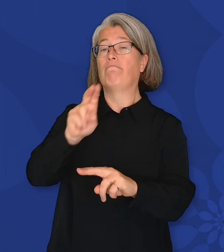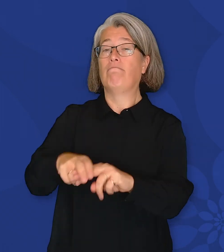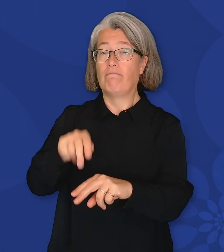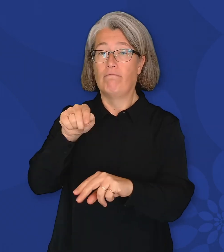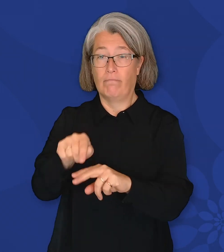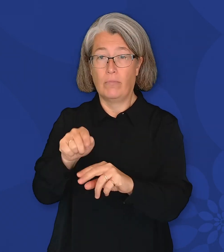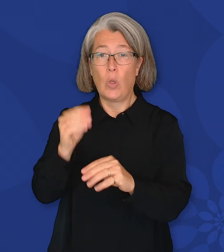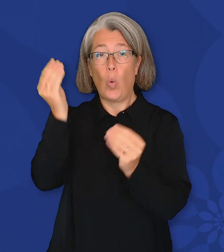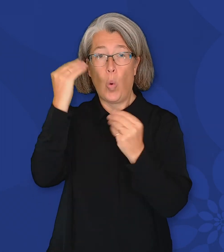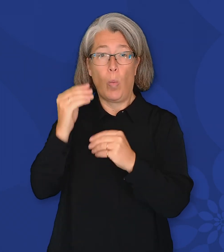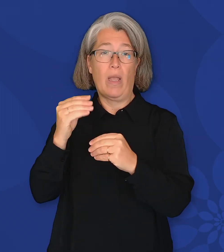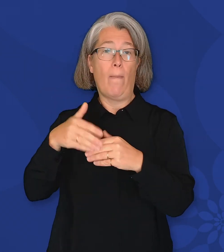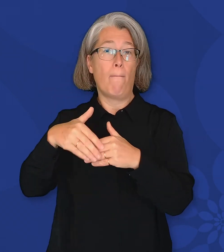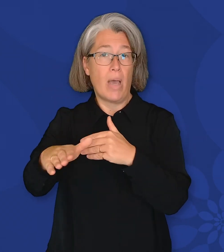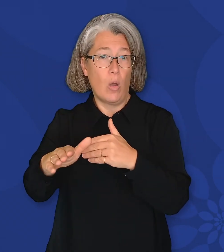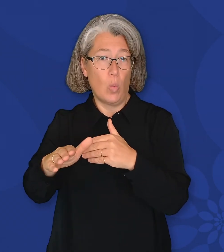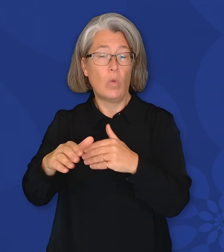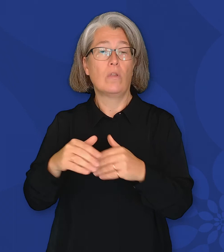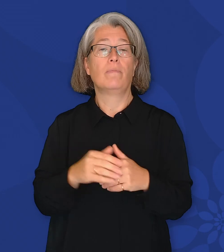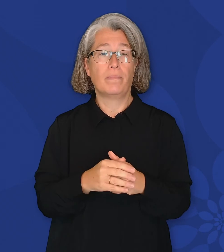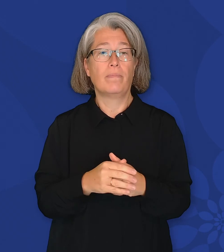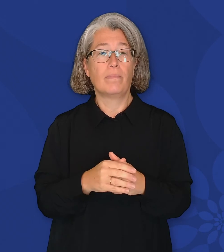den grundläggande utbildningen.